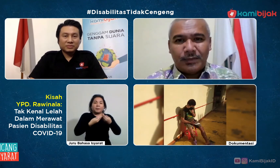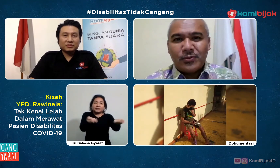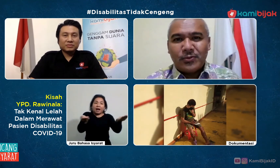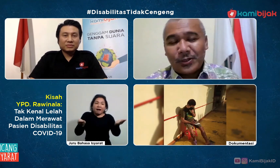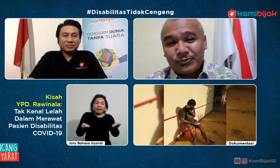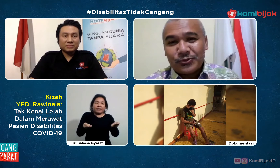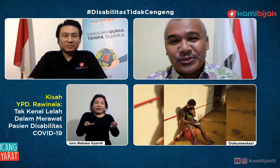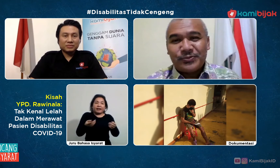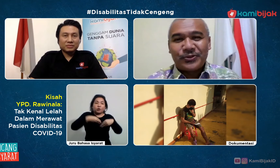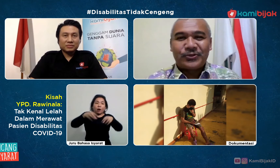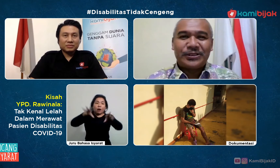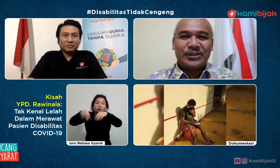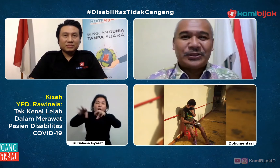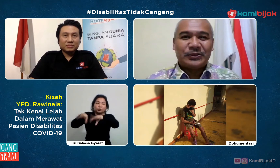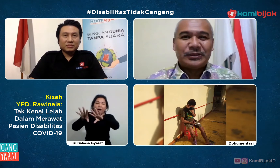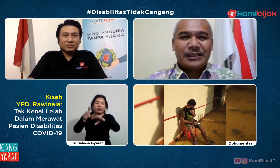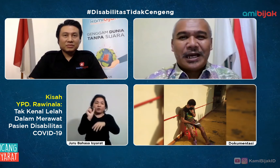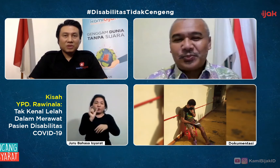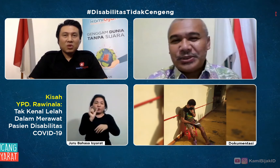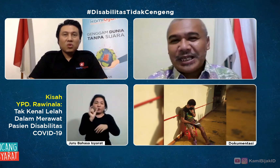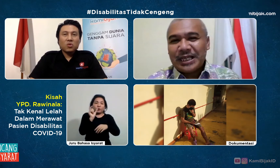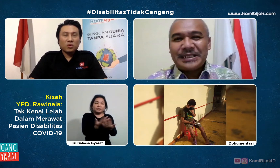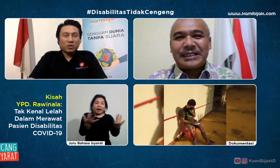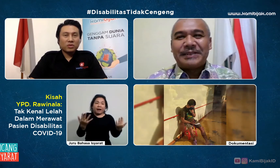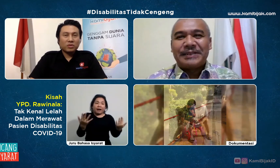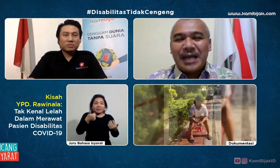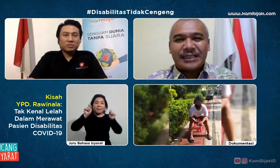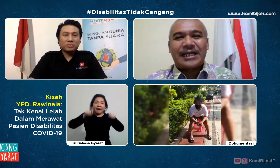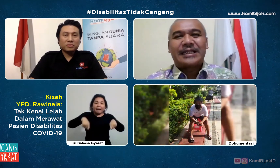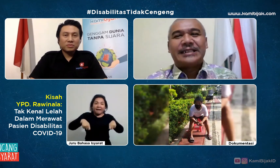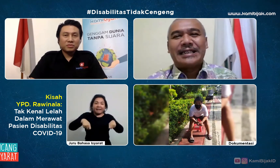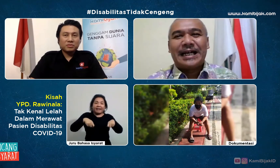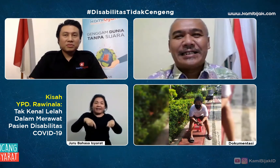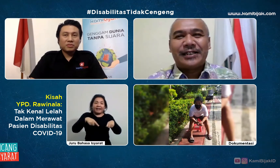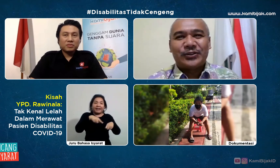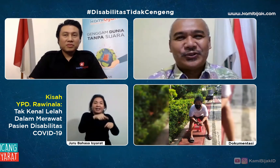harus mau mengkonsumsi produk itu harus bisa menerima hasil karya anak-anak itu